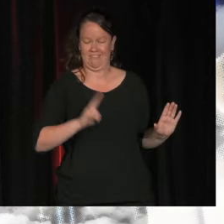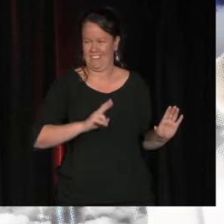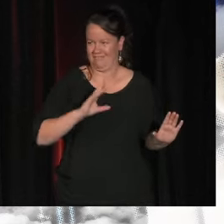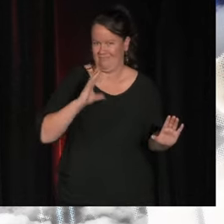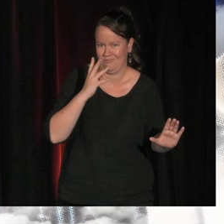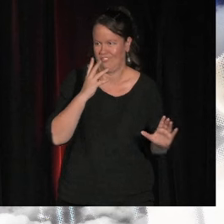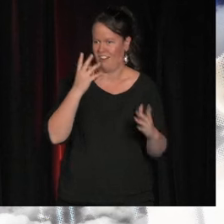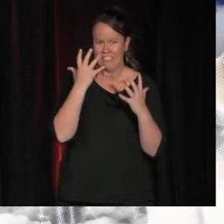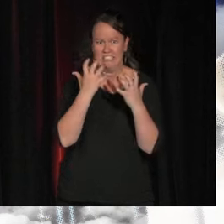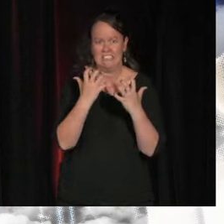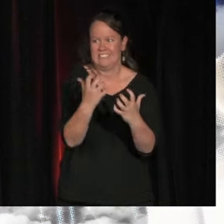Vraiment, ça fait trop plaisir de voir du monde. Merci beaucoup d'être là.